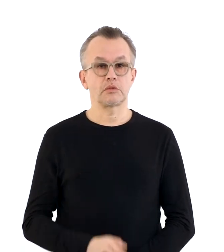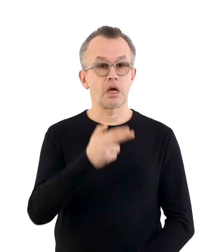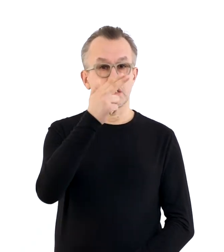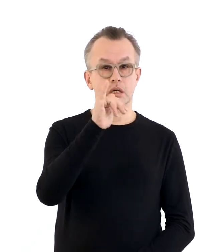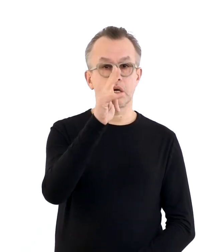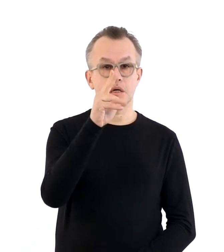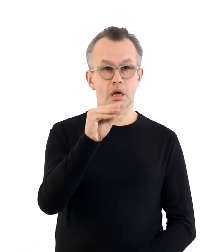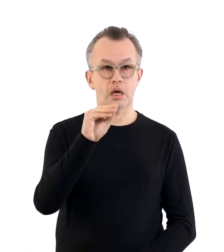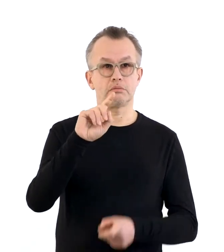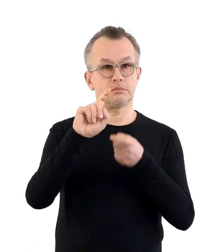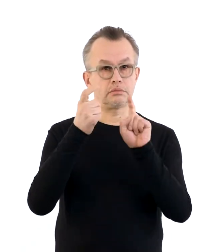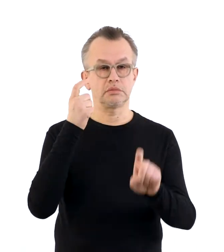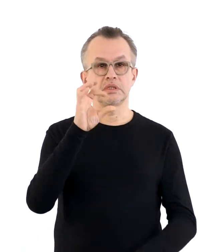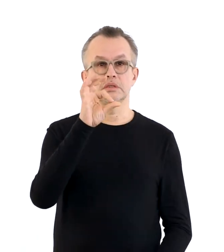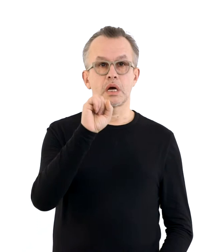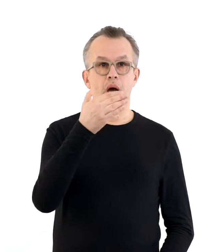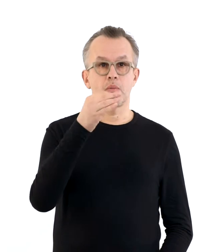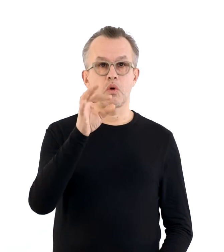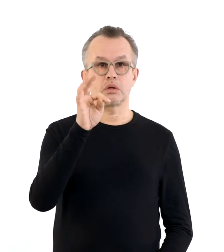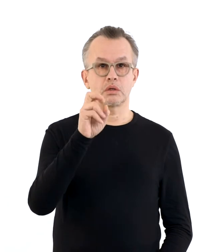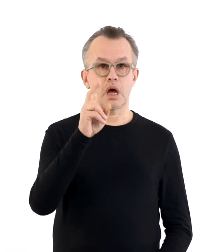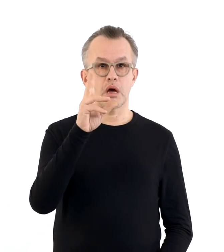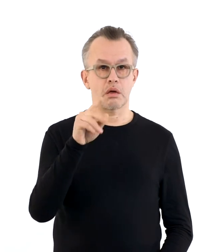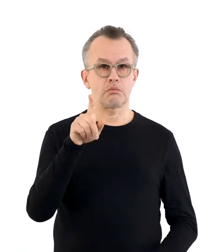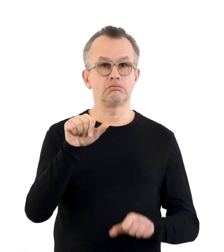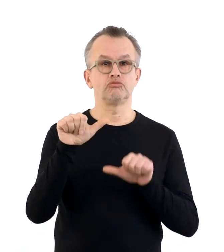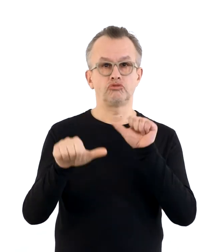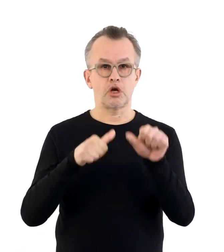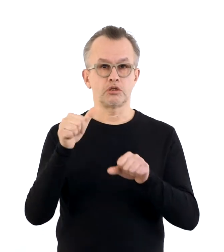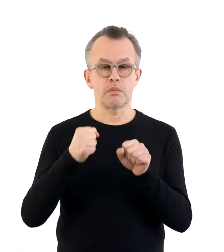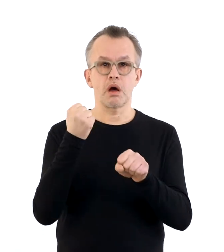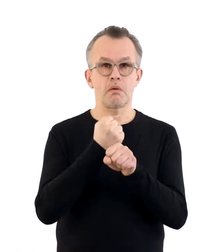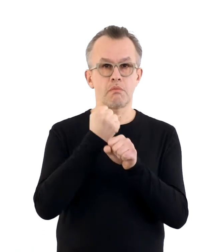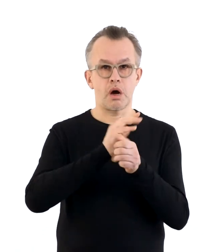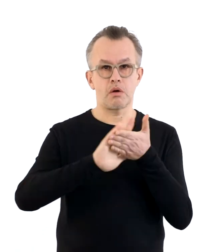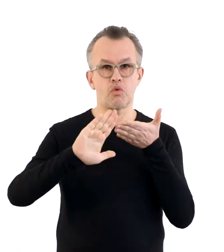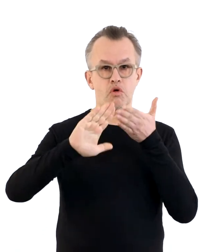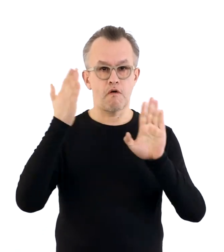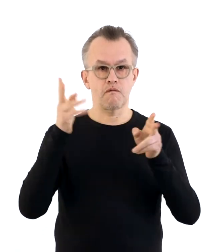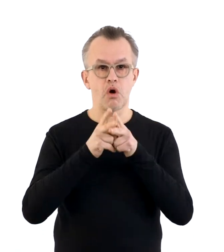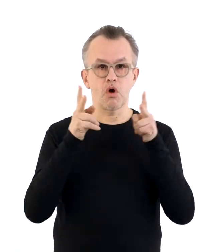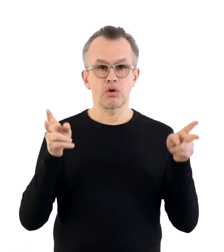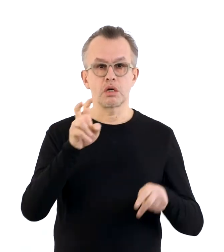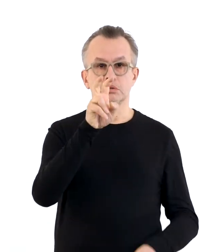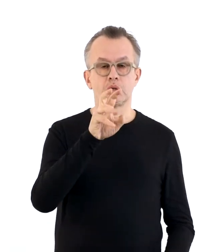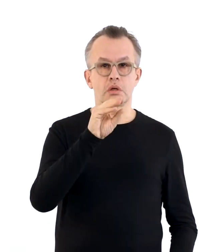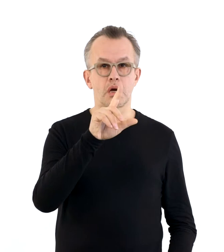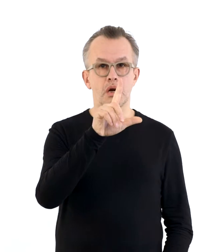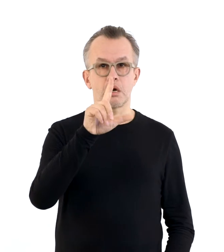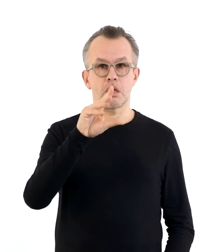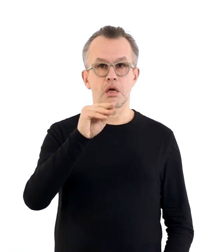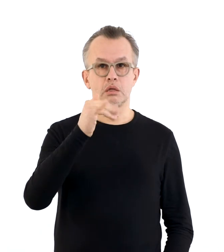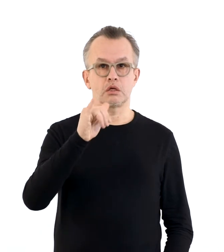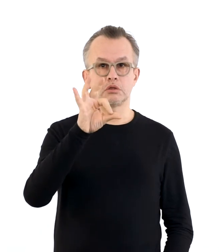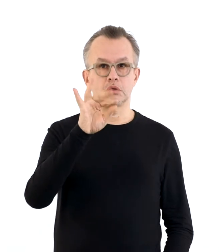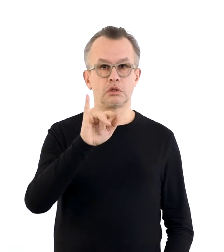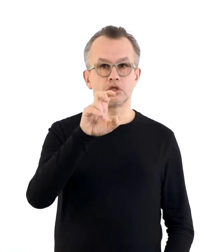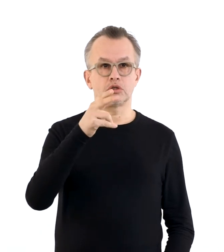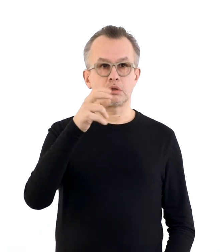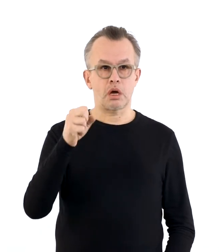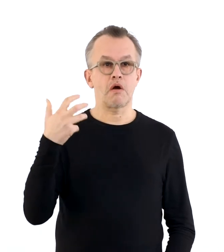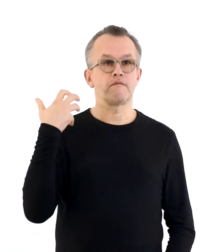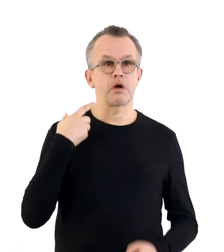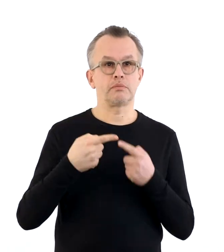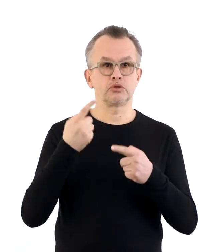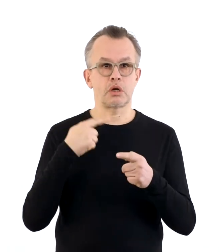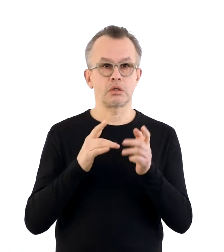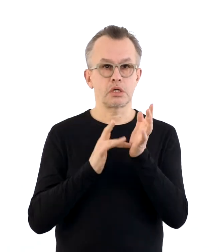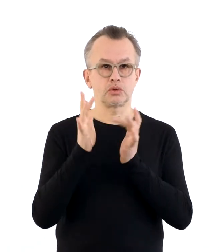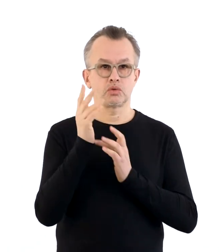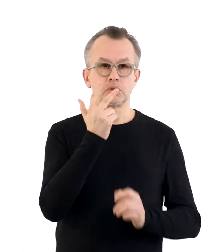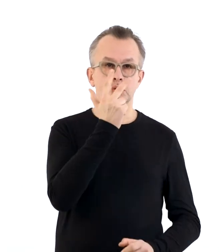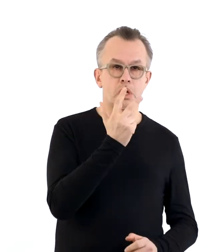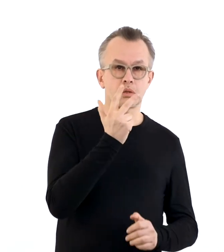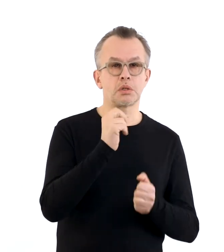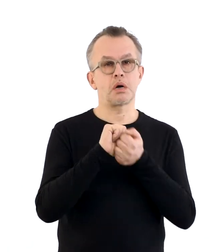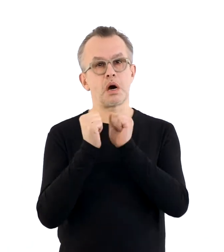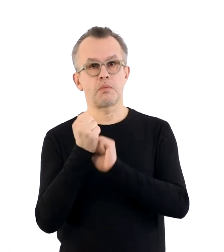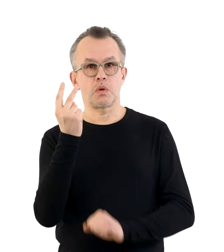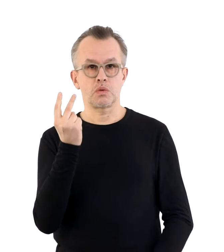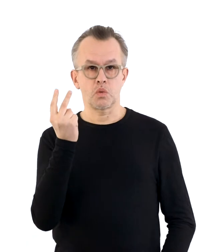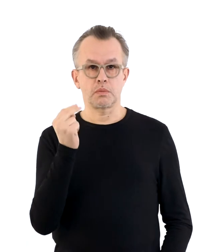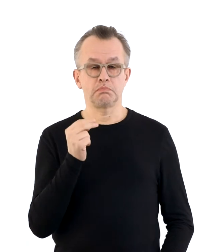Nike z Samotraki (Samotrake) jest to marmurowa rzeźba hellenistyczna z III lub II w. p.n.e.